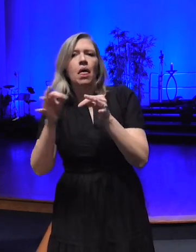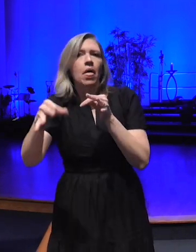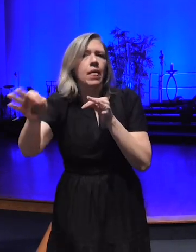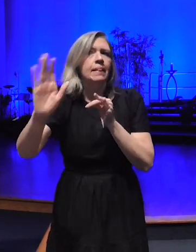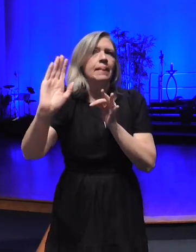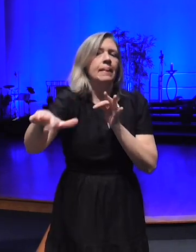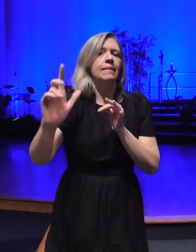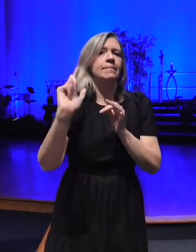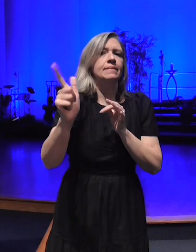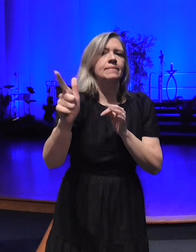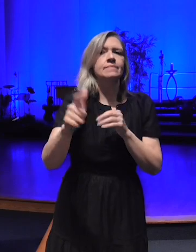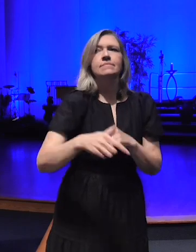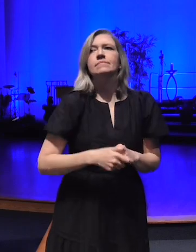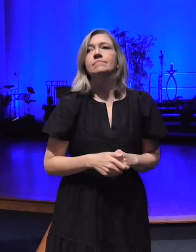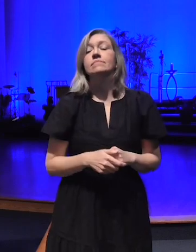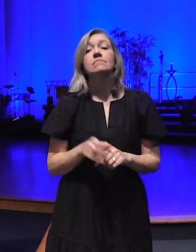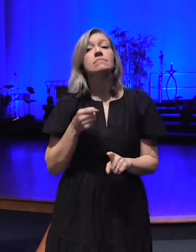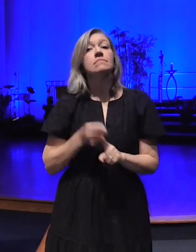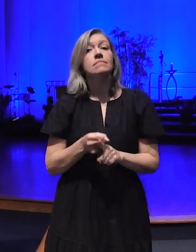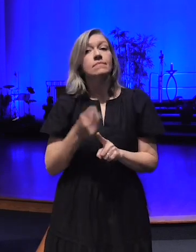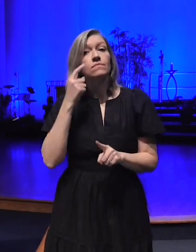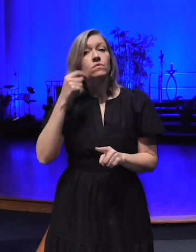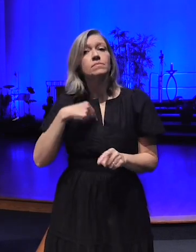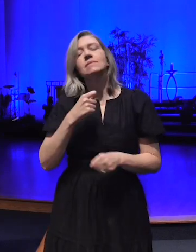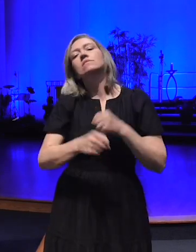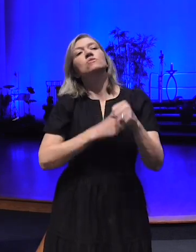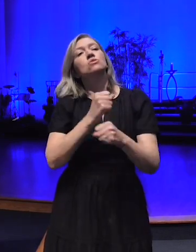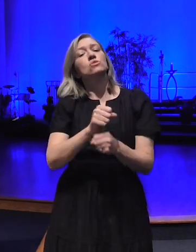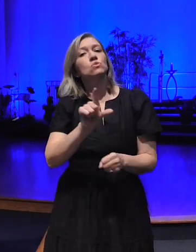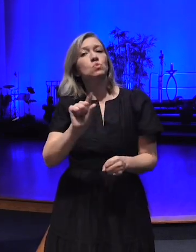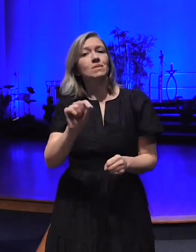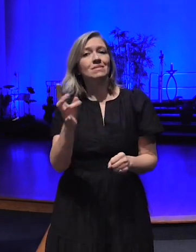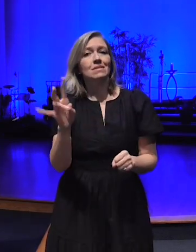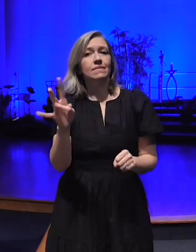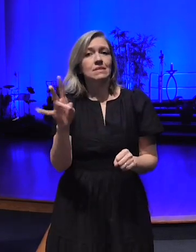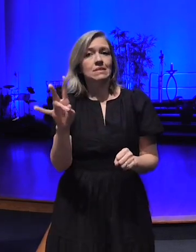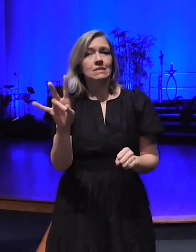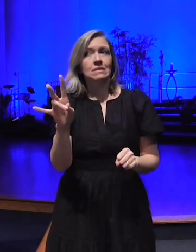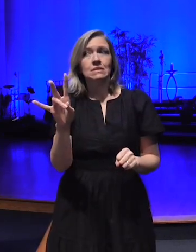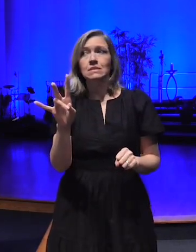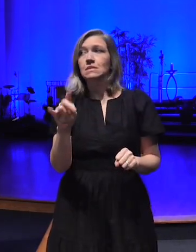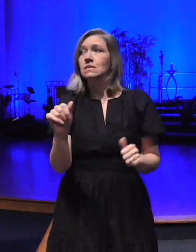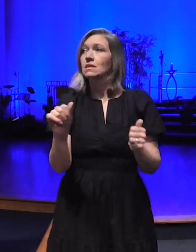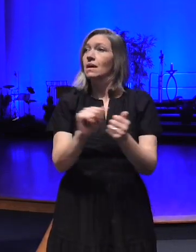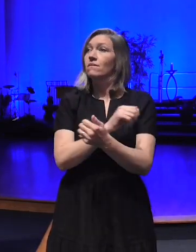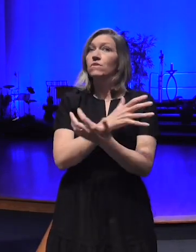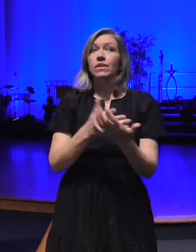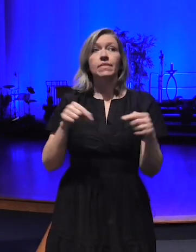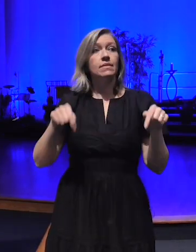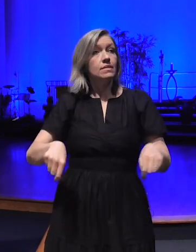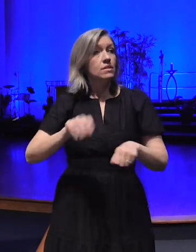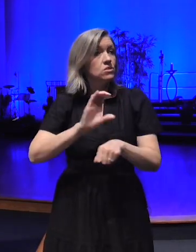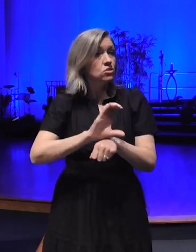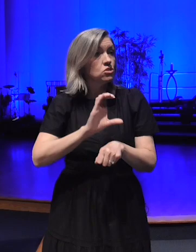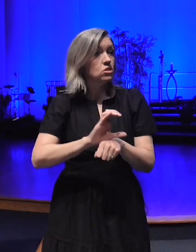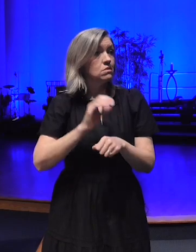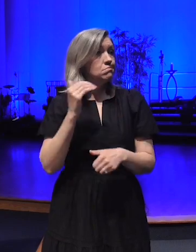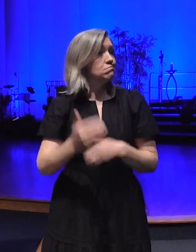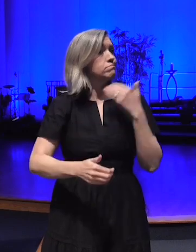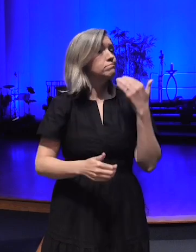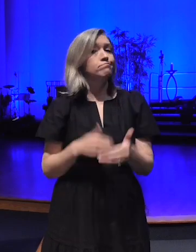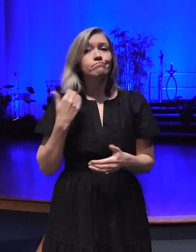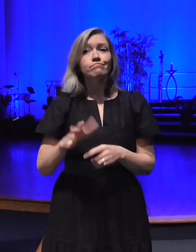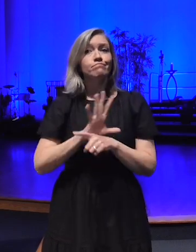fue en 2017 para mí, todo en mi vida, la iglesia iba increíblemente, estábamos a punto de acercarnos a nuestro